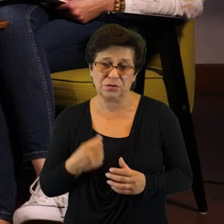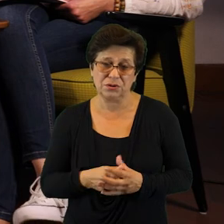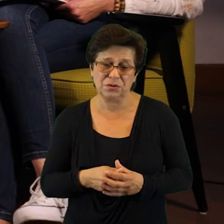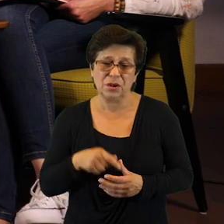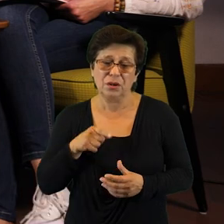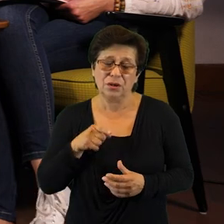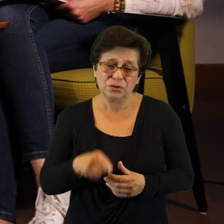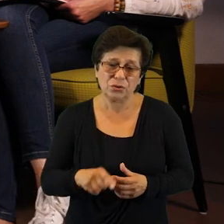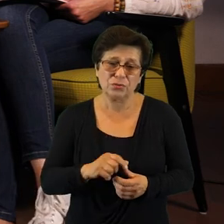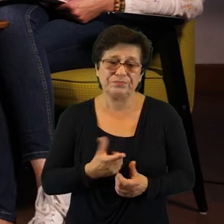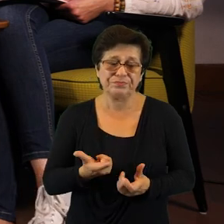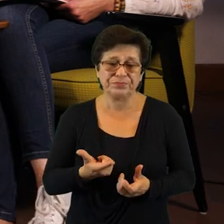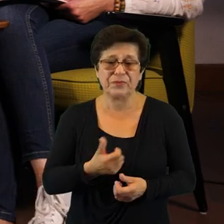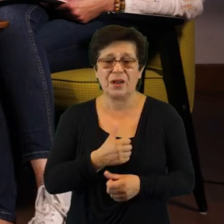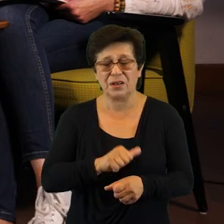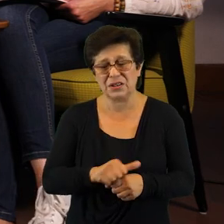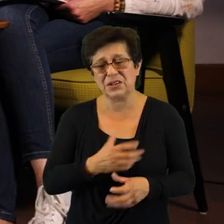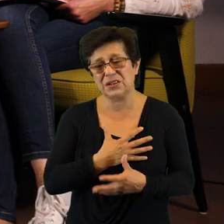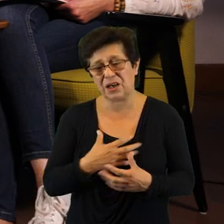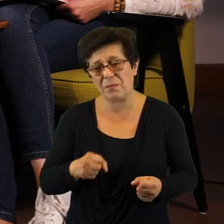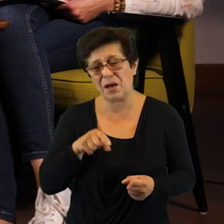w biografii Antoniego Słonimskiego,